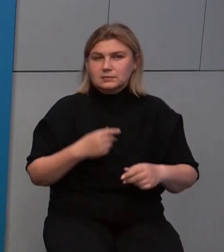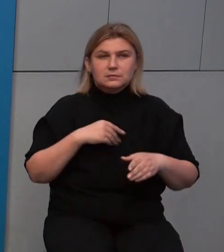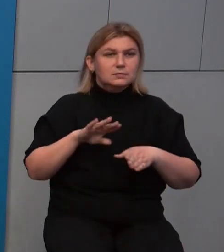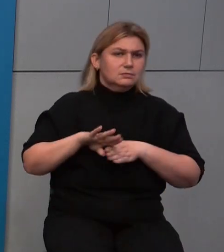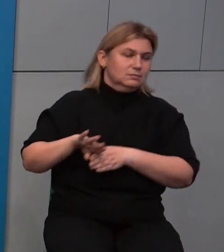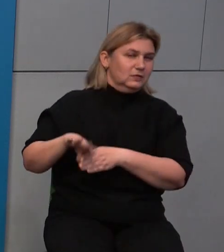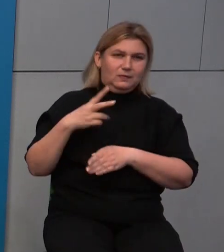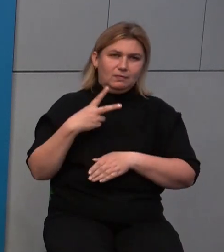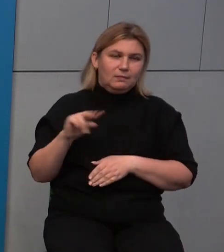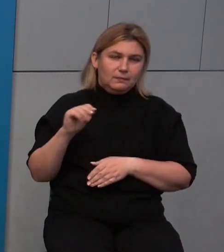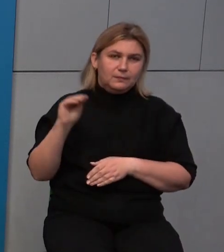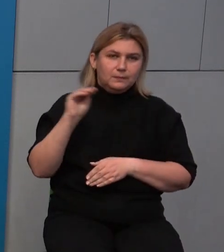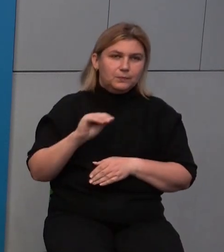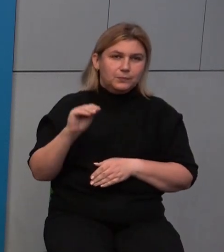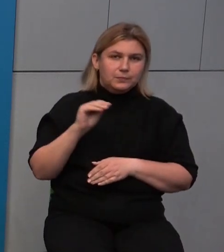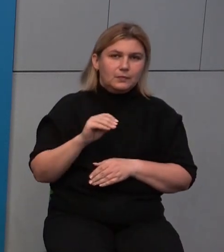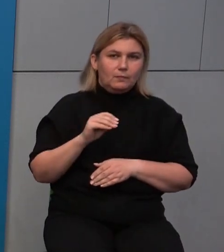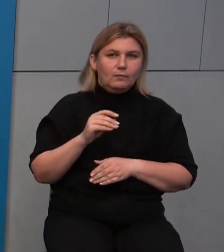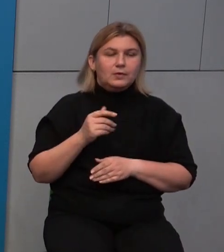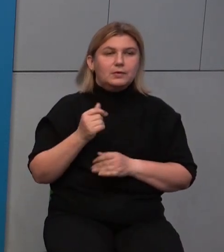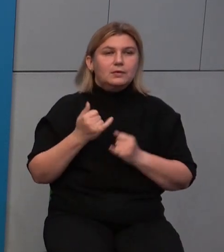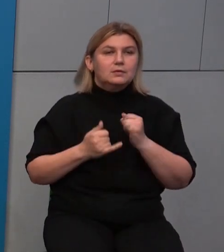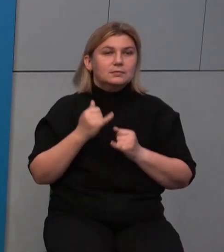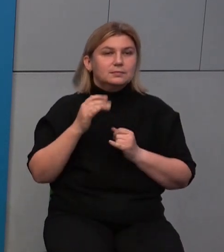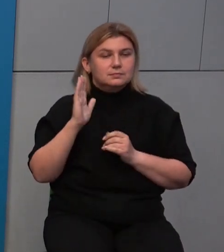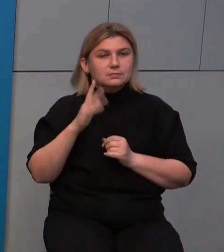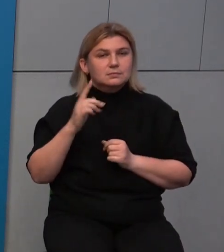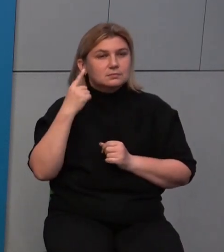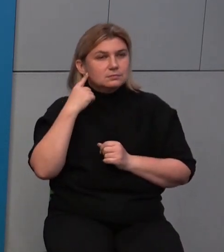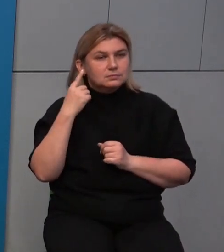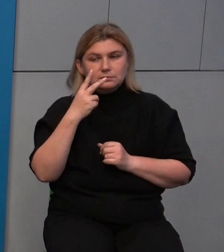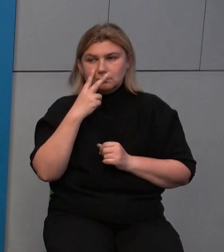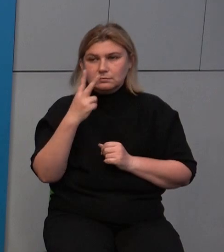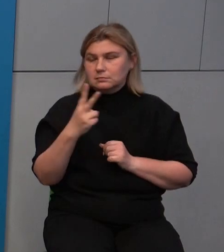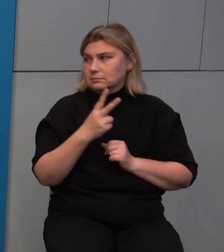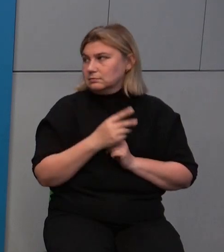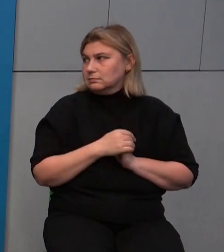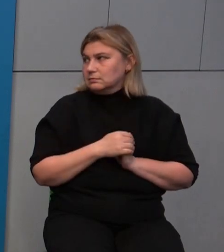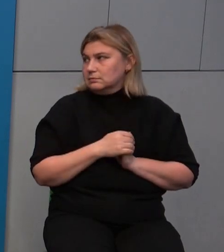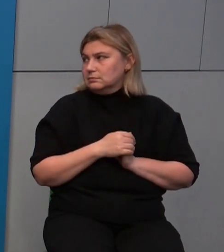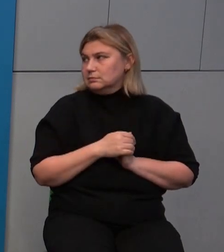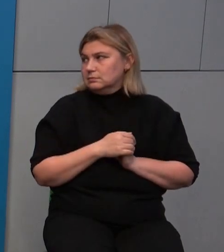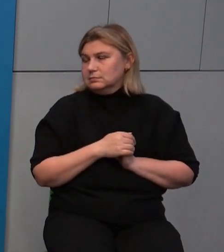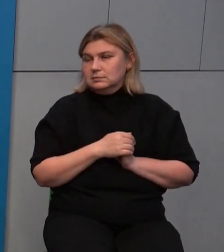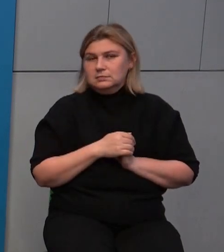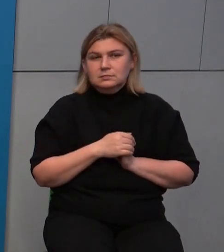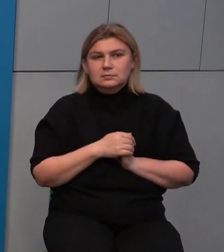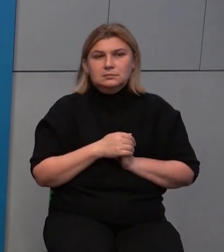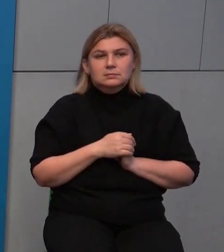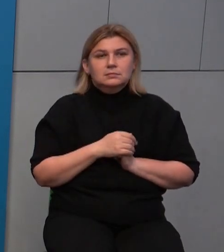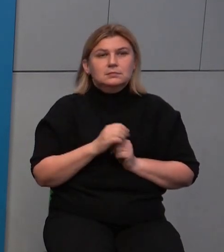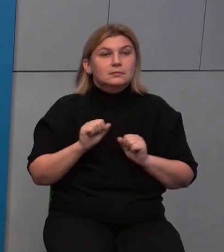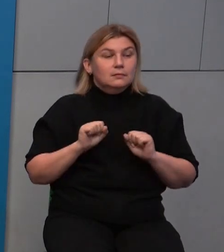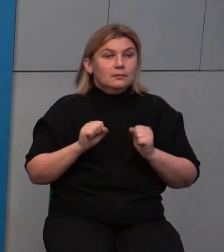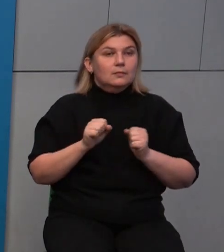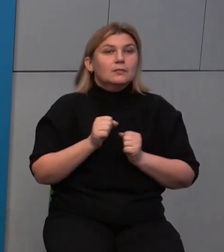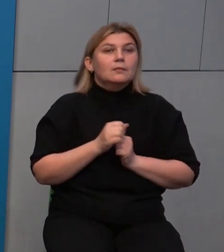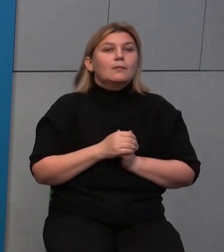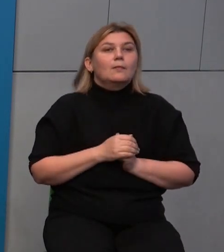jeszcze pewnie nie raz mnie państwo gdzieś tam usłyszą albo zobaczą gdzieś, na jakimś marginesie jakichś działań rozmaitych,